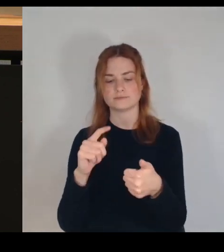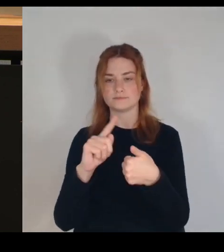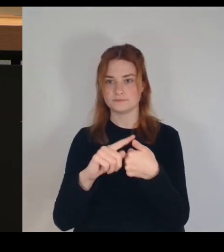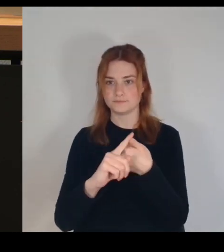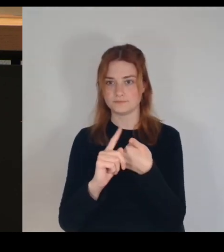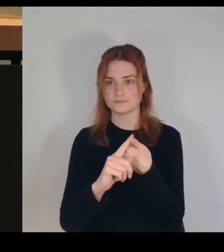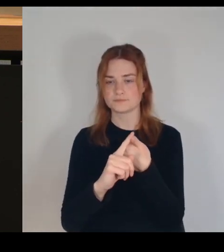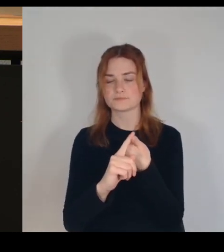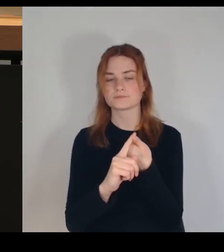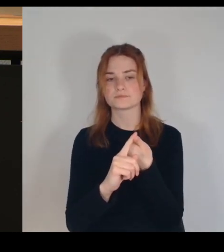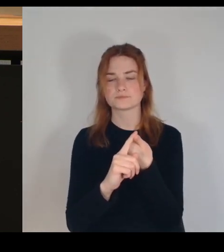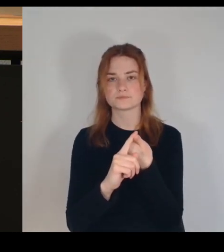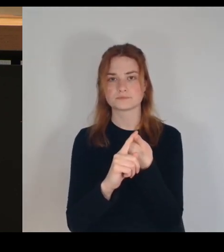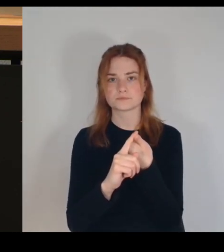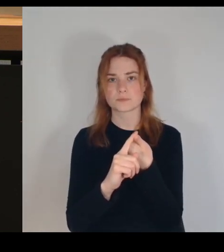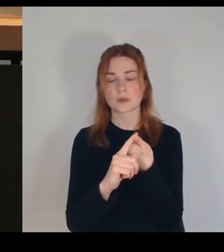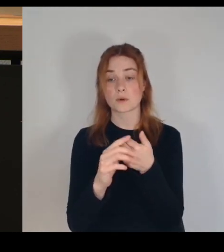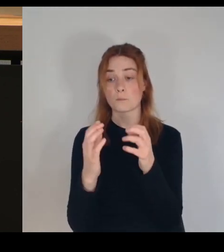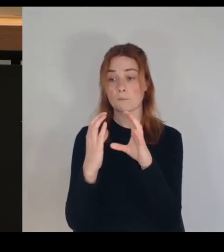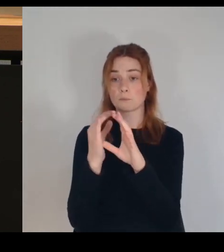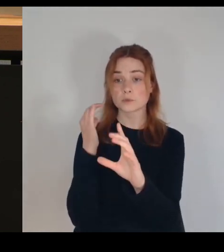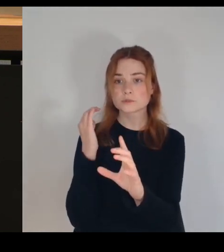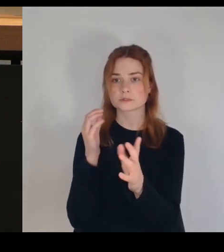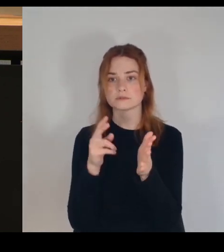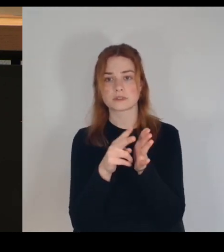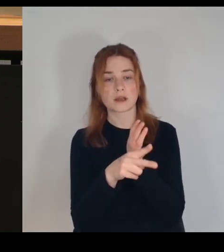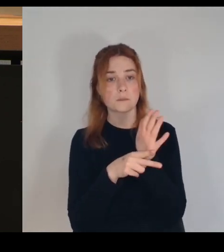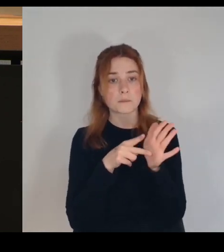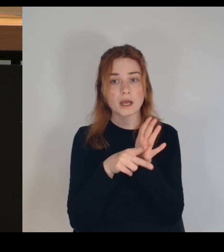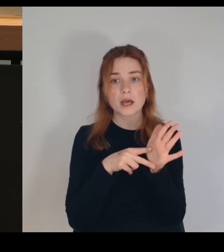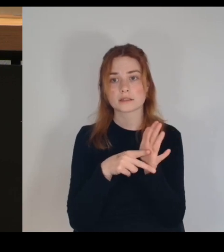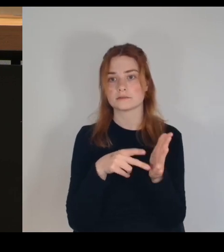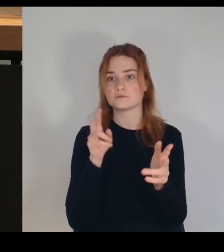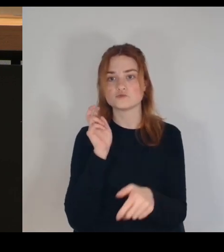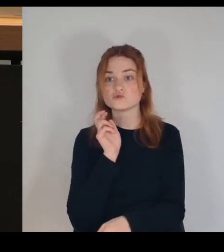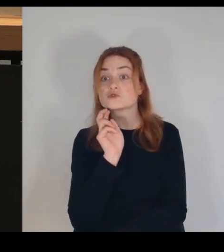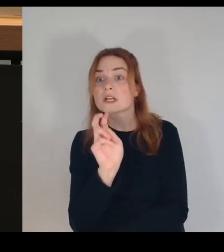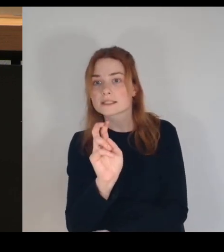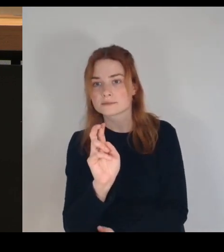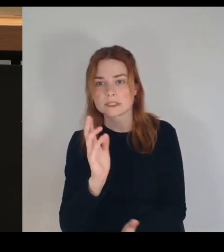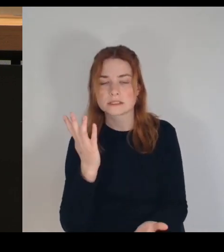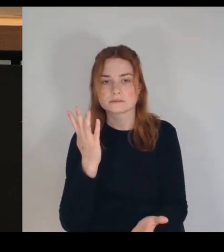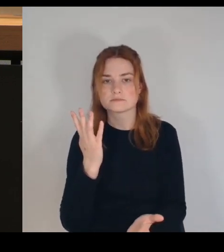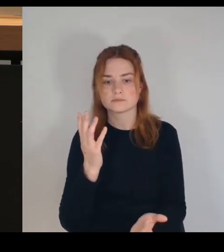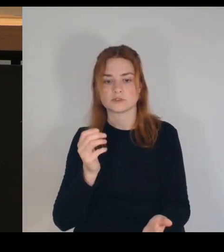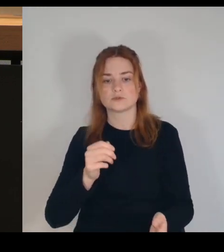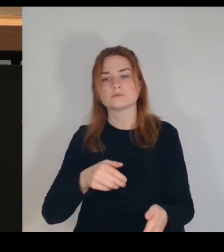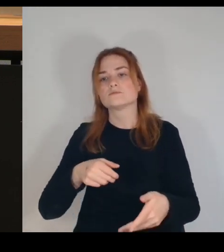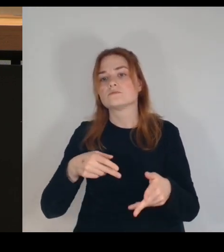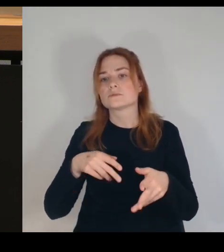Straßenbahnen, schneller durch den Straßenverkehr Und es ist einfach ein Fakt, dass die Durchschnittsgeschwindigkeit gesunken ist und